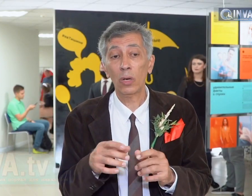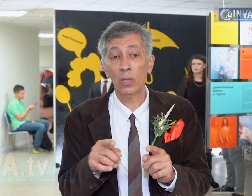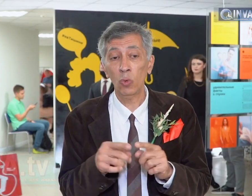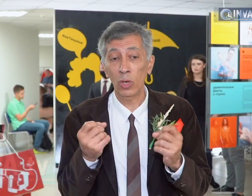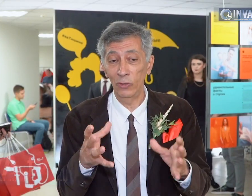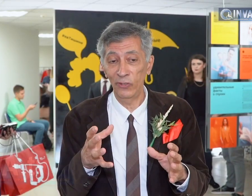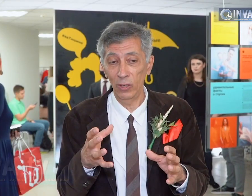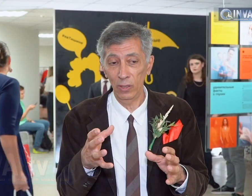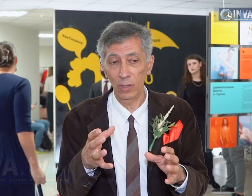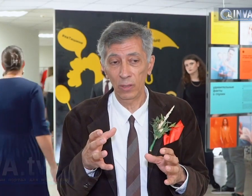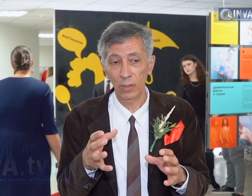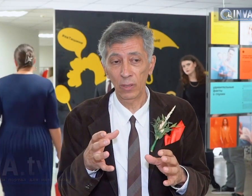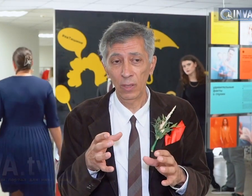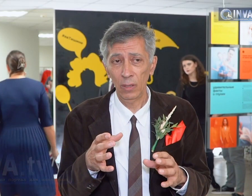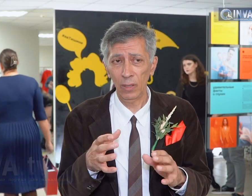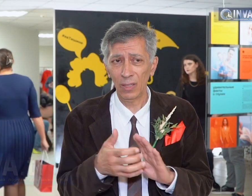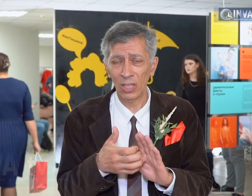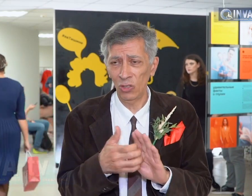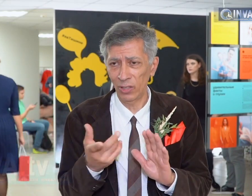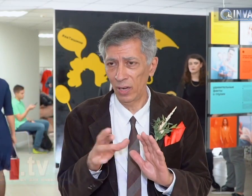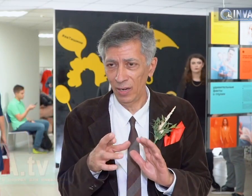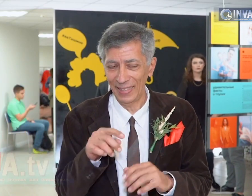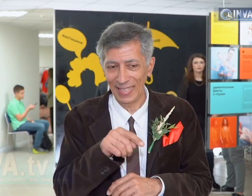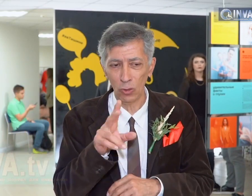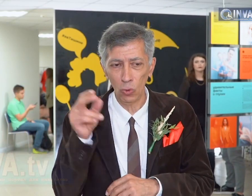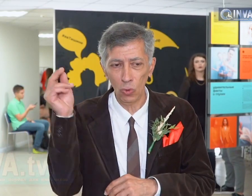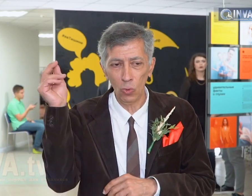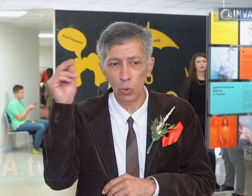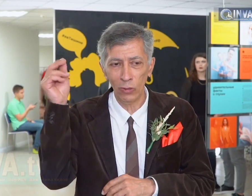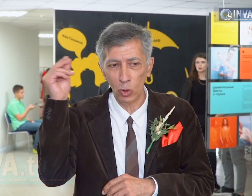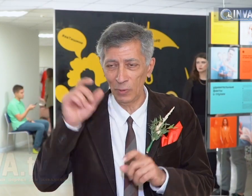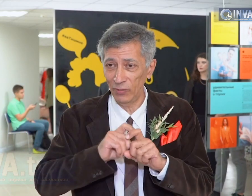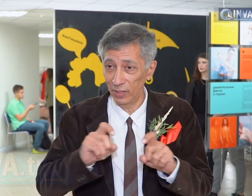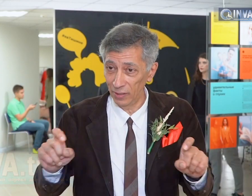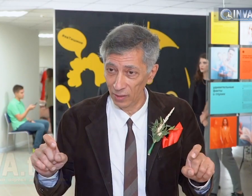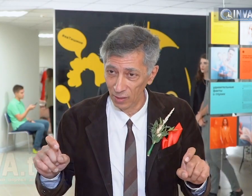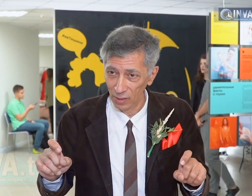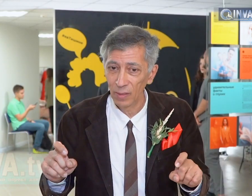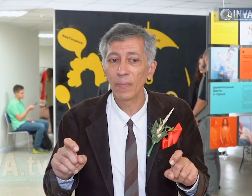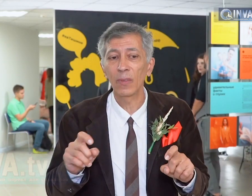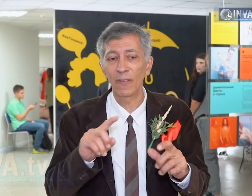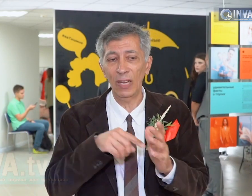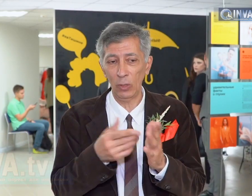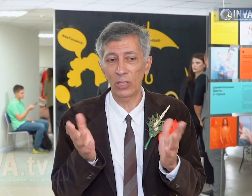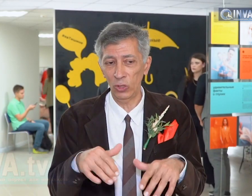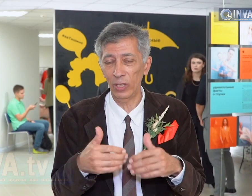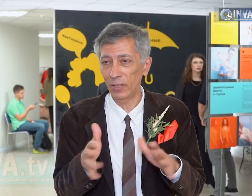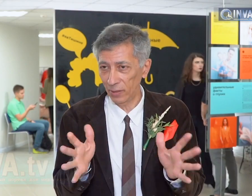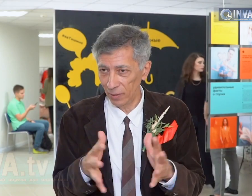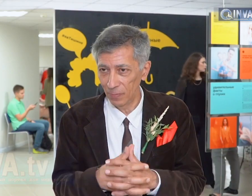И этих часов хватает не всегда, особенно тем, кто учится, так что этот вопрос остаётся открытым.